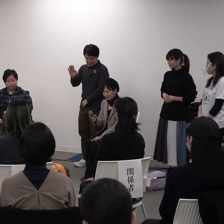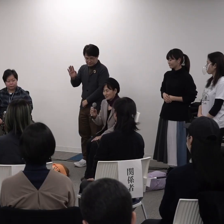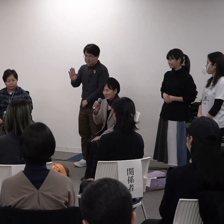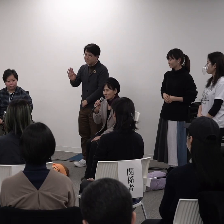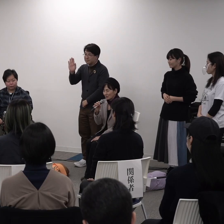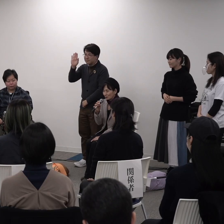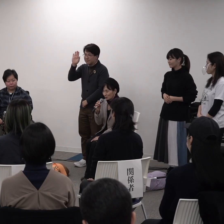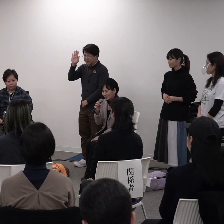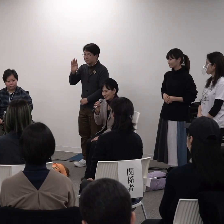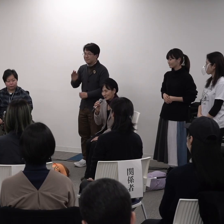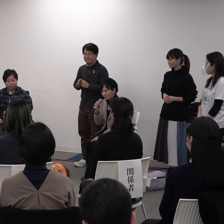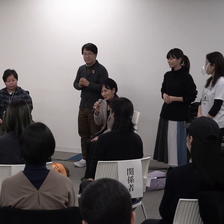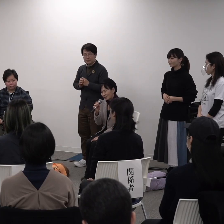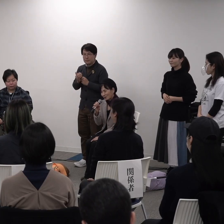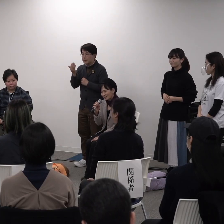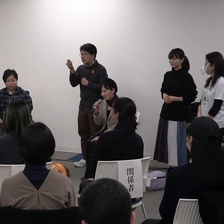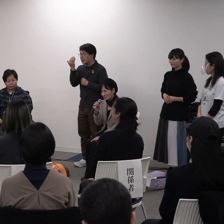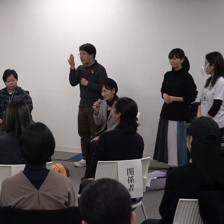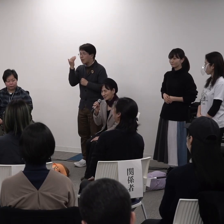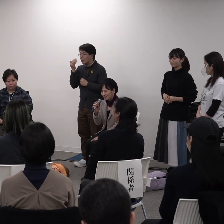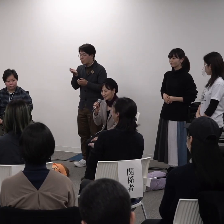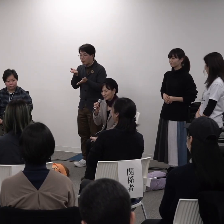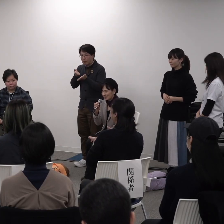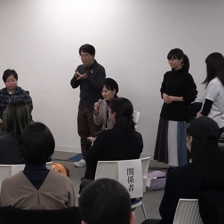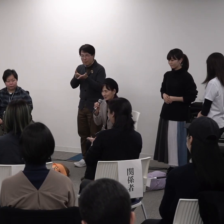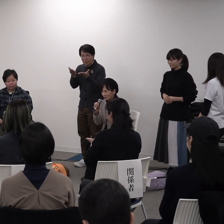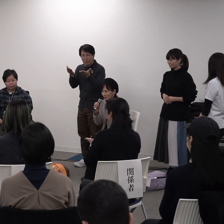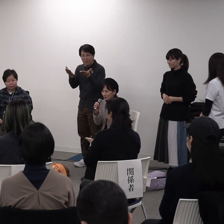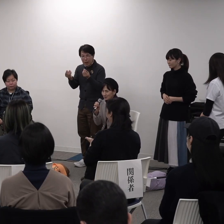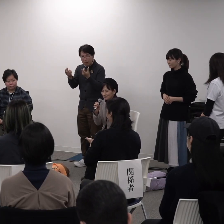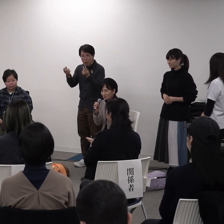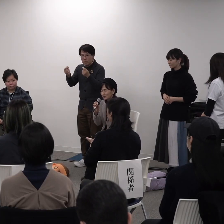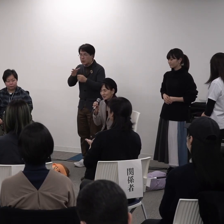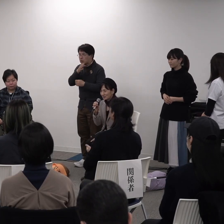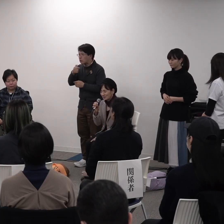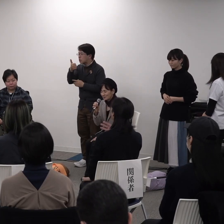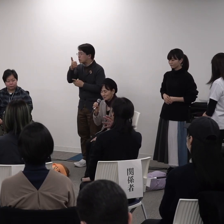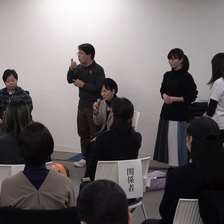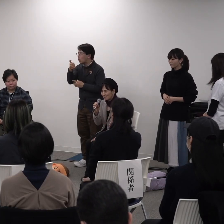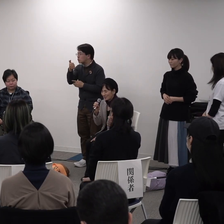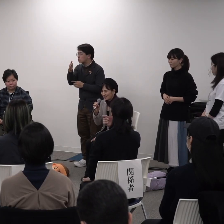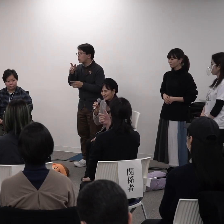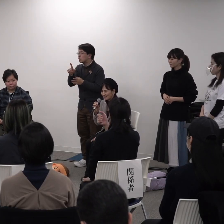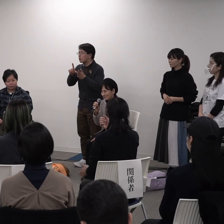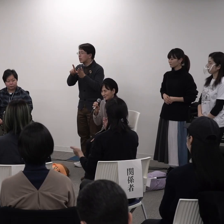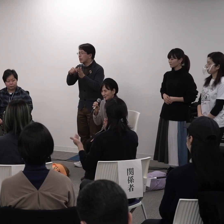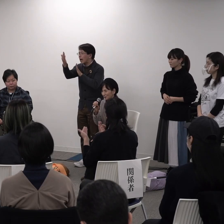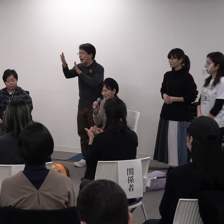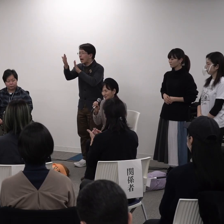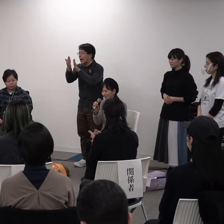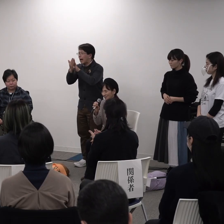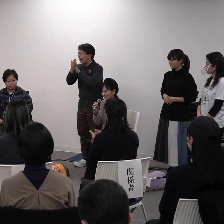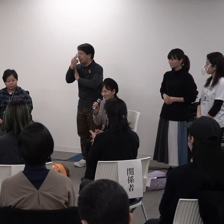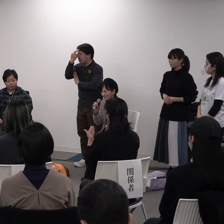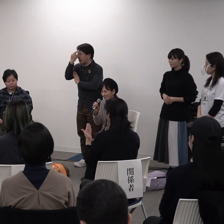セア）先ほどお話しましたように50歳のときにもう見えなくなると思って